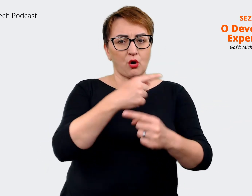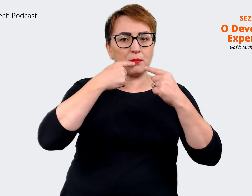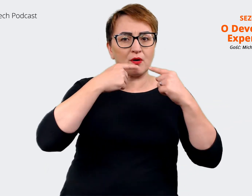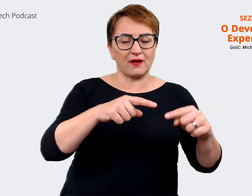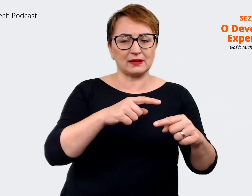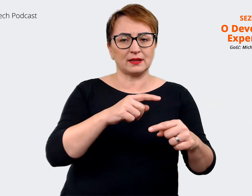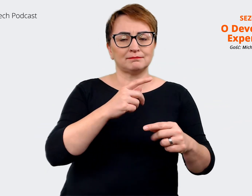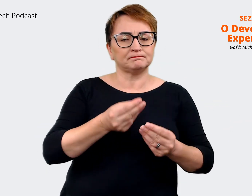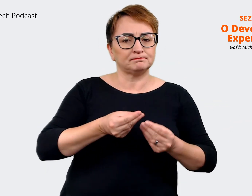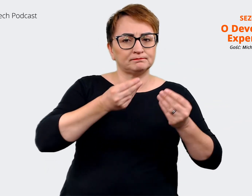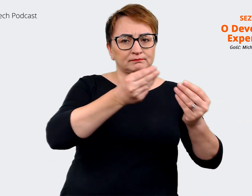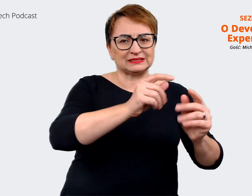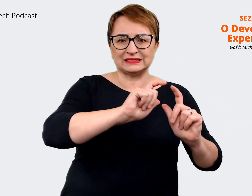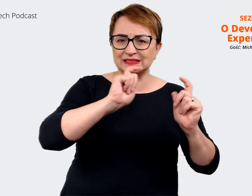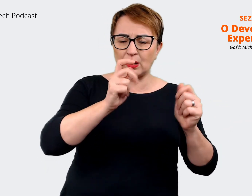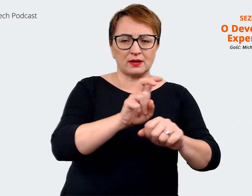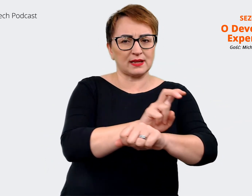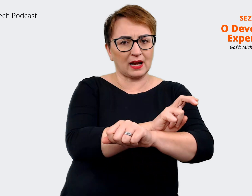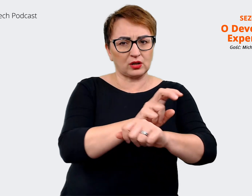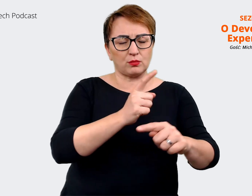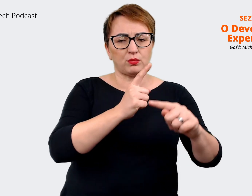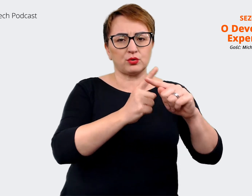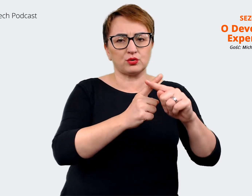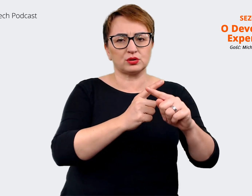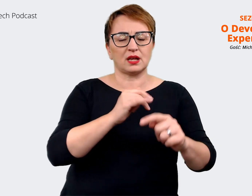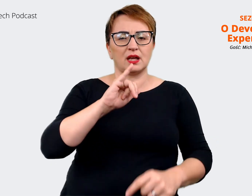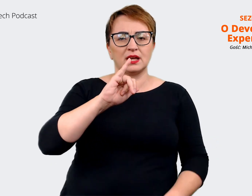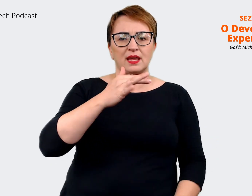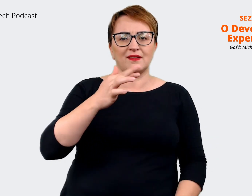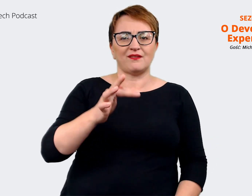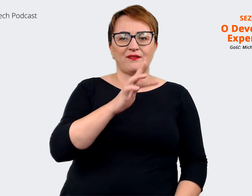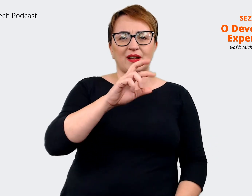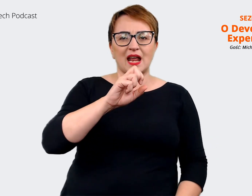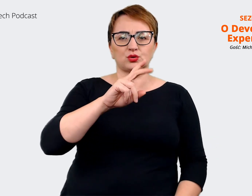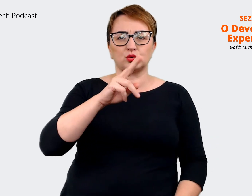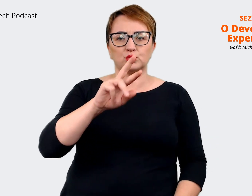która odpowiada za dostarczanie całej technologii plus infrastrukturę i tych